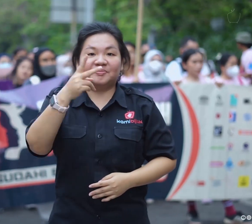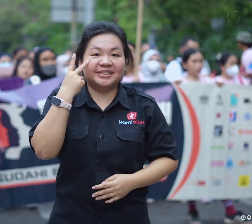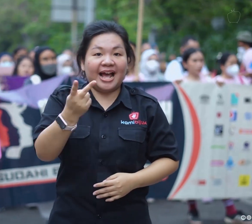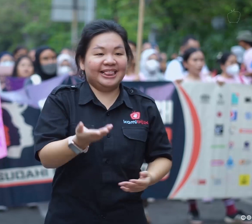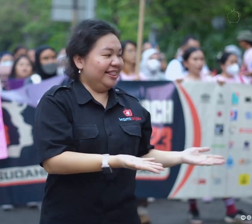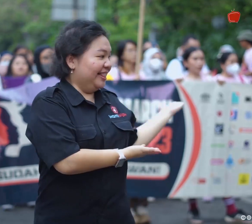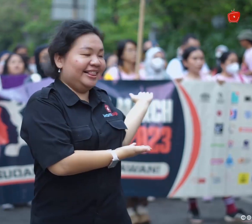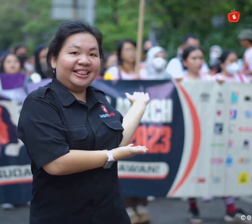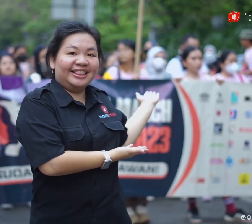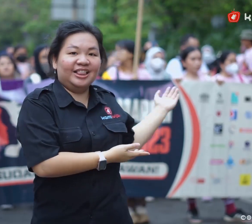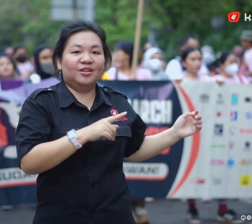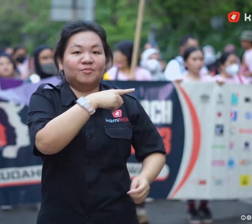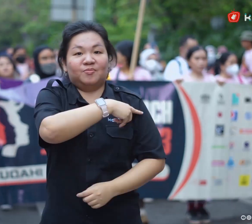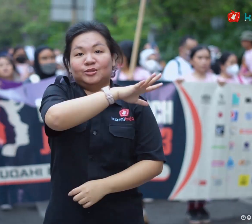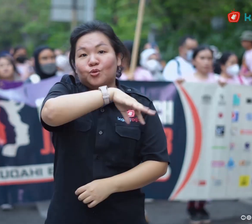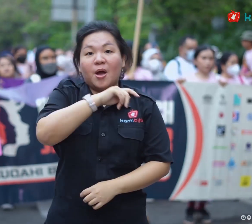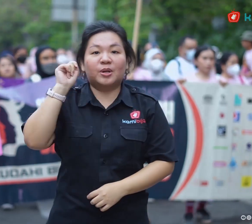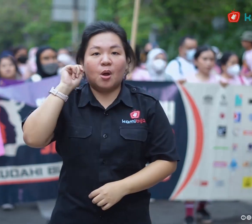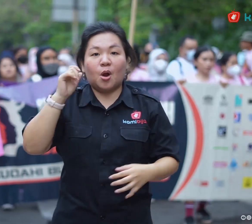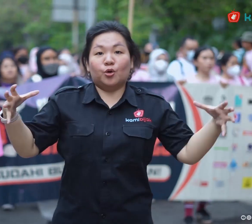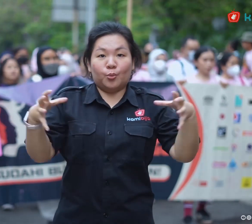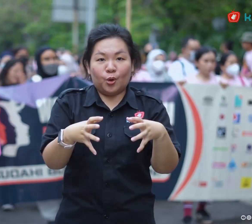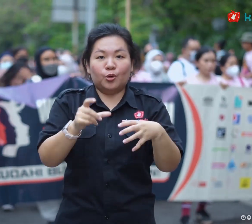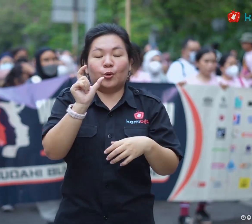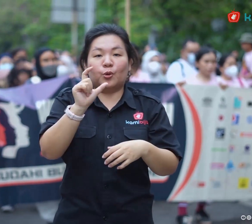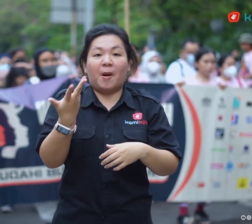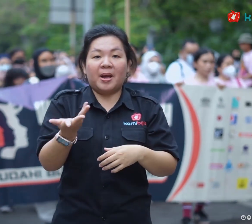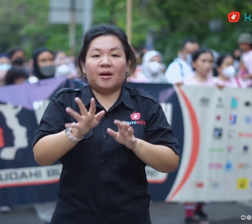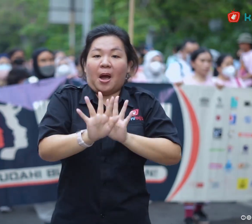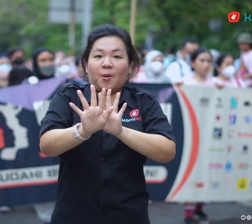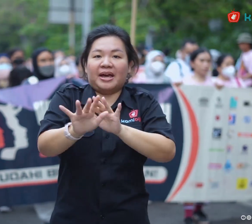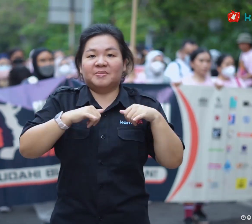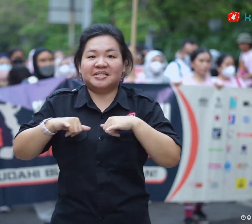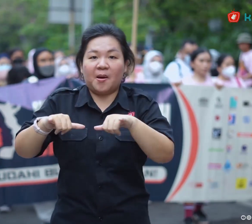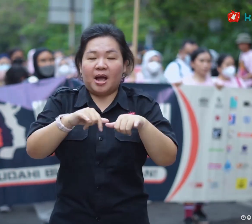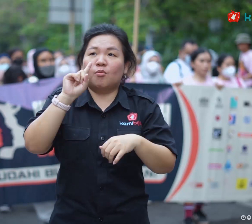Lihat, ada kumpulan perempuan mau pawai bersama